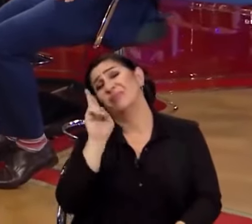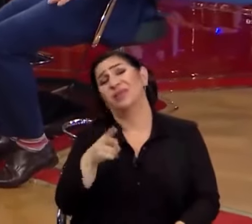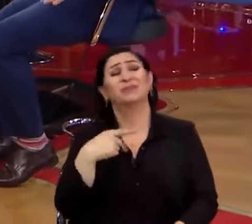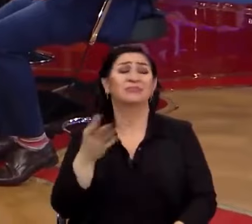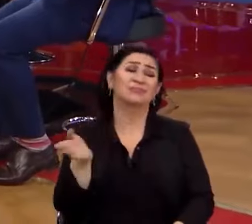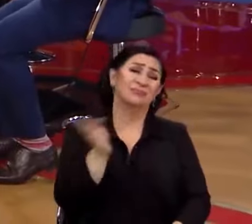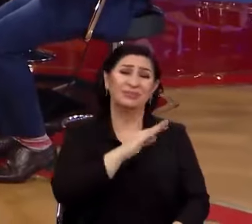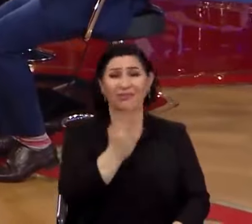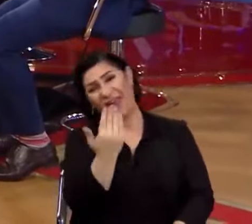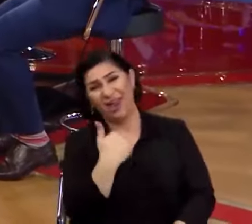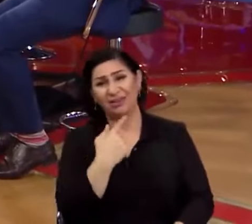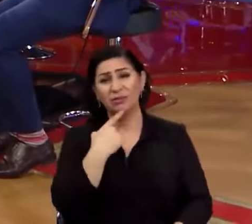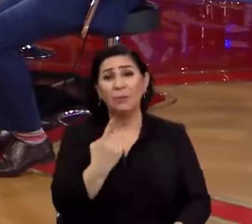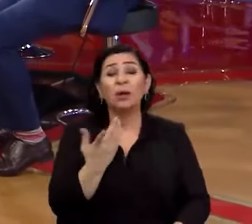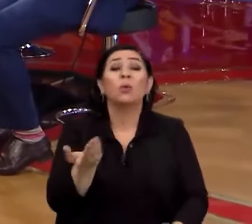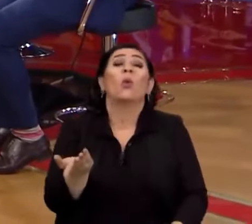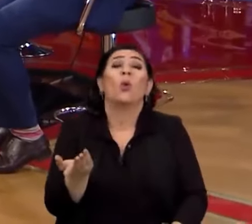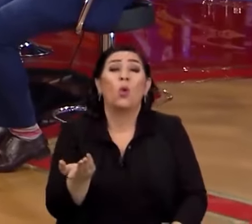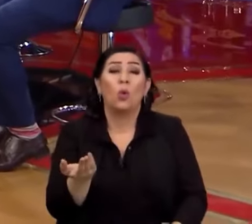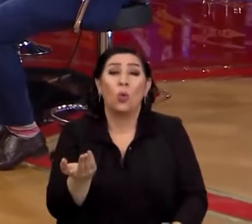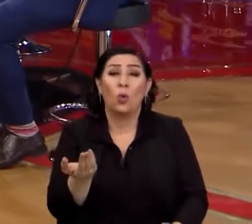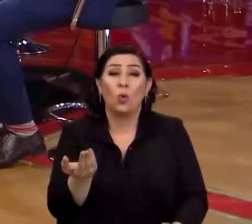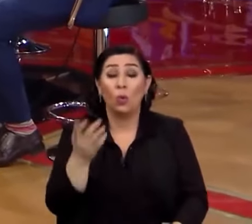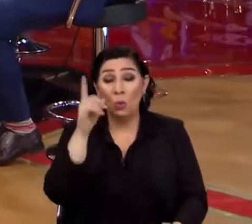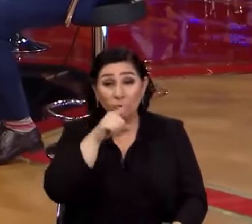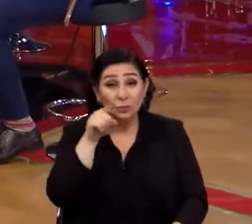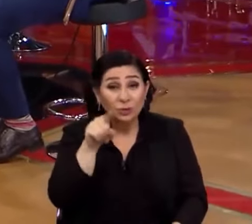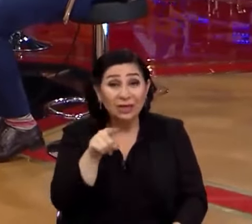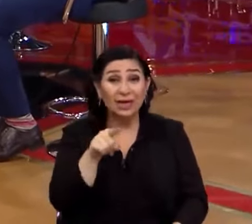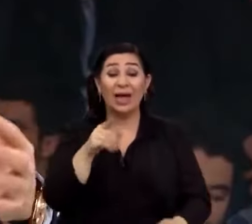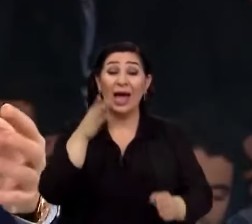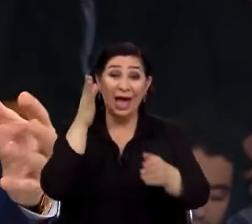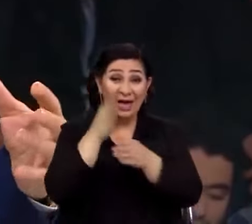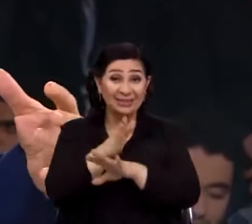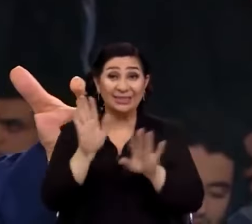karşılığını gibi bir durum yok televizyonda Dolayısıyla aslında hani